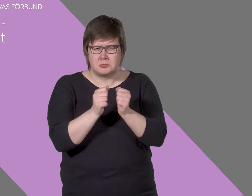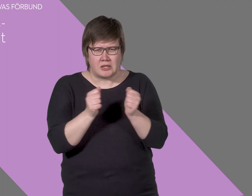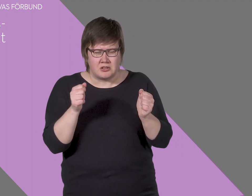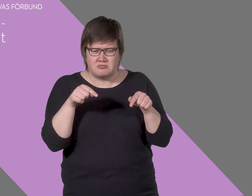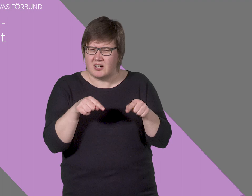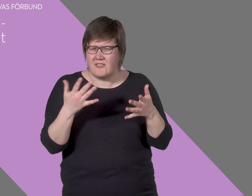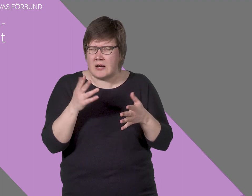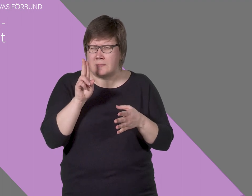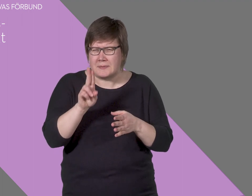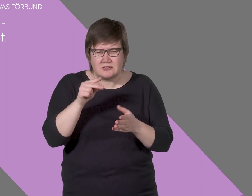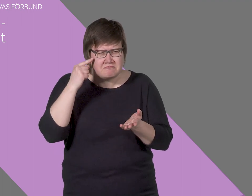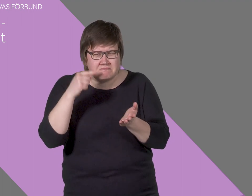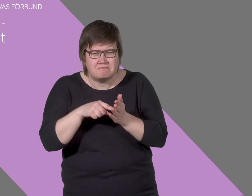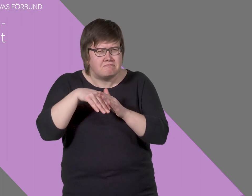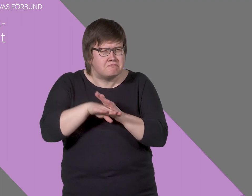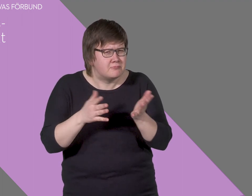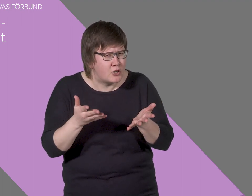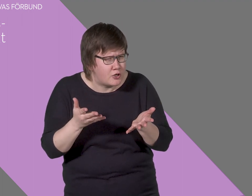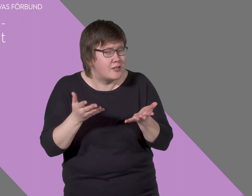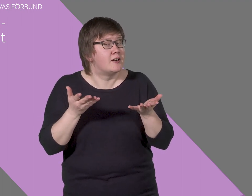men vad innebär den egentligen?